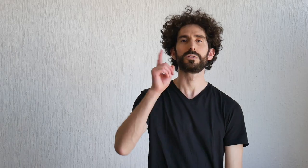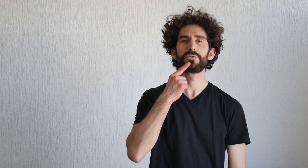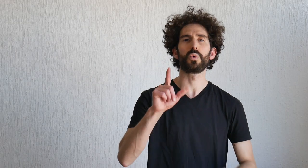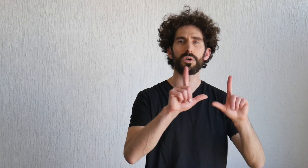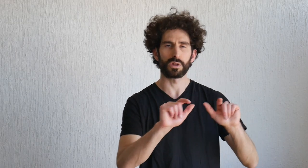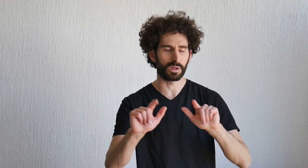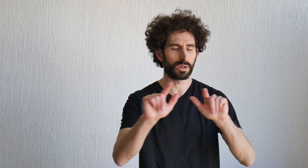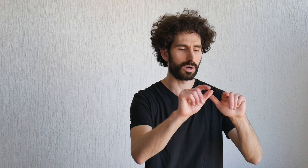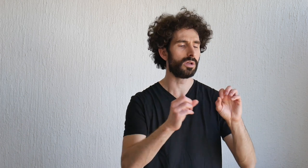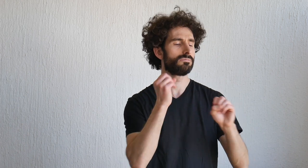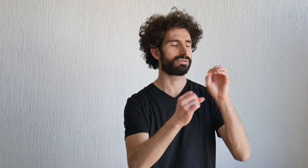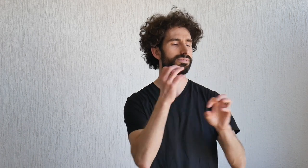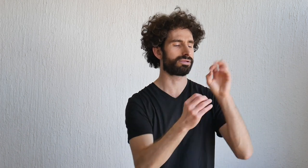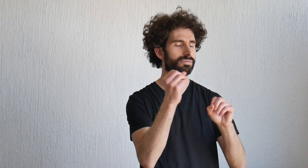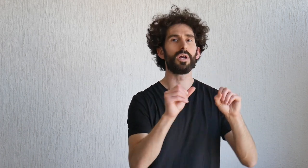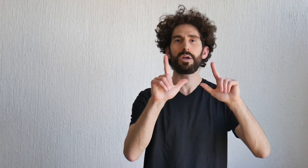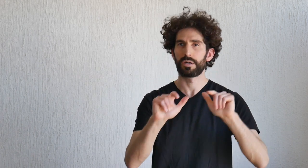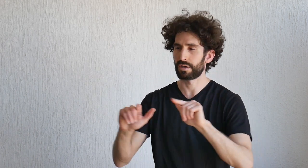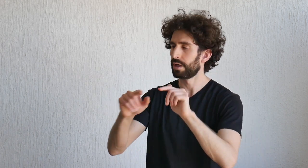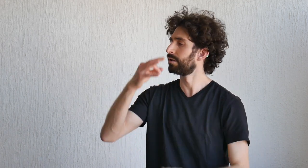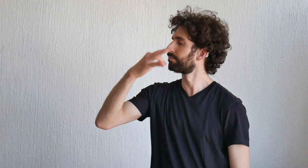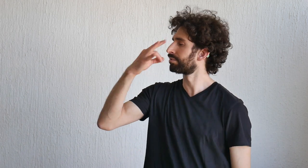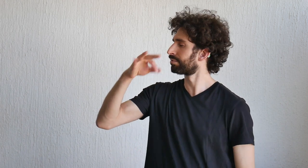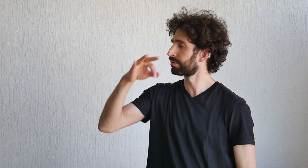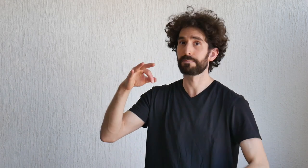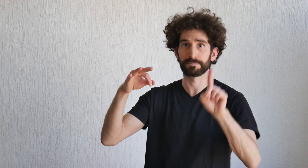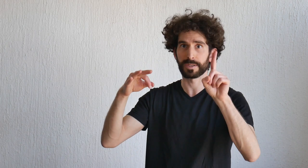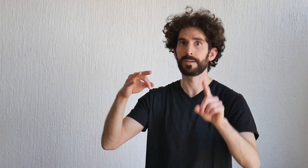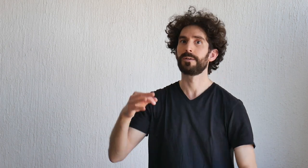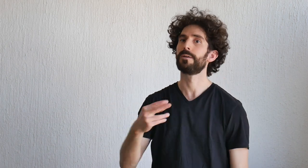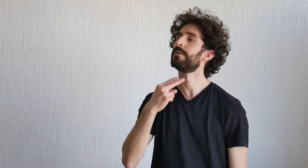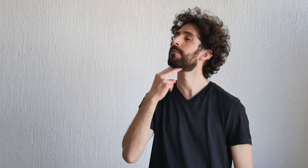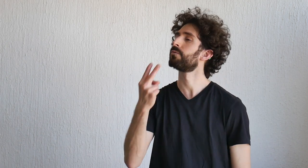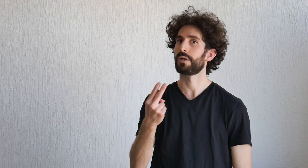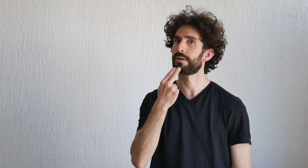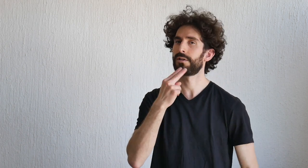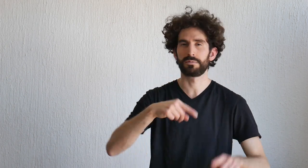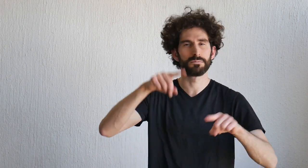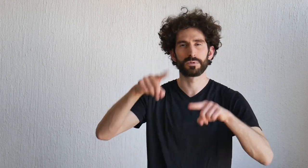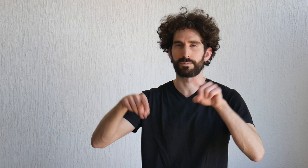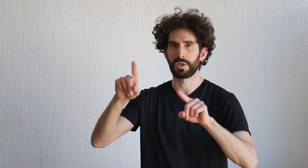Il y a des sourds qui signent et des sourds qui parlent. Mais la qualité de la voix est variable.